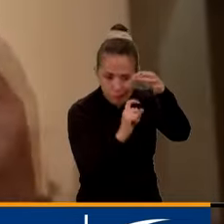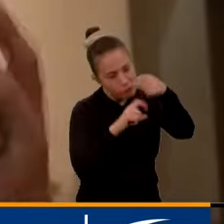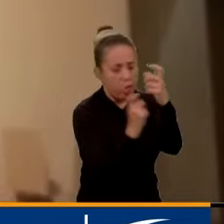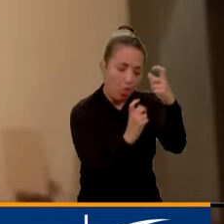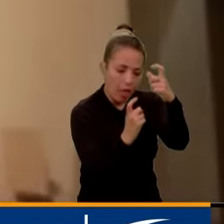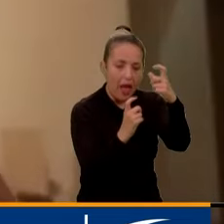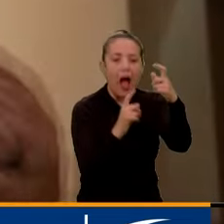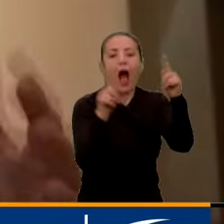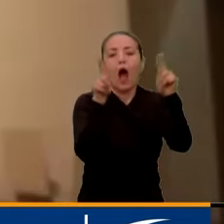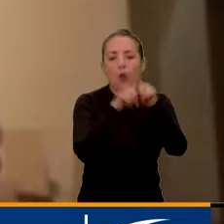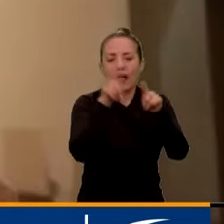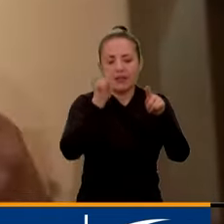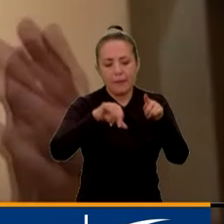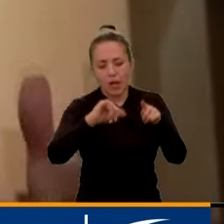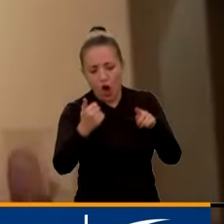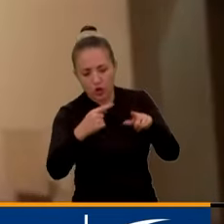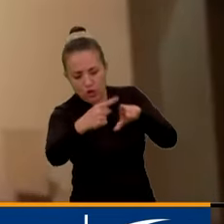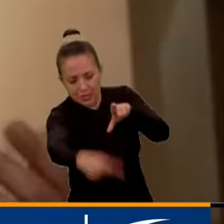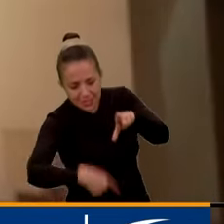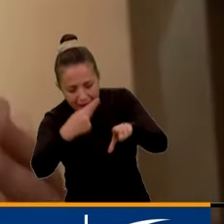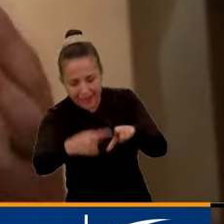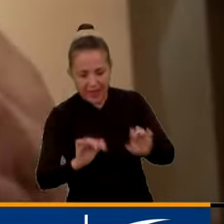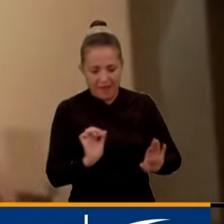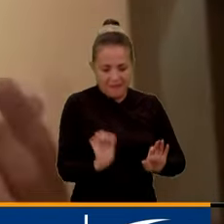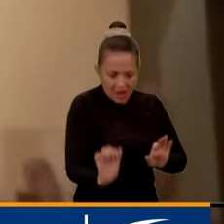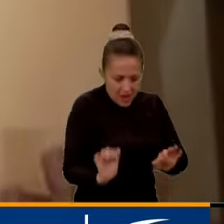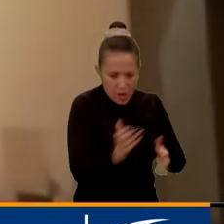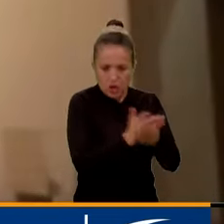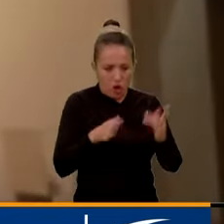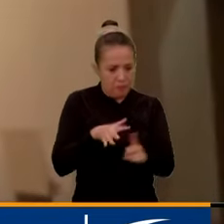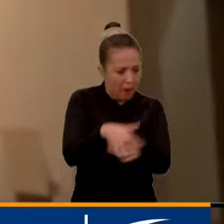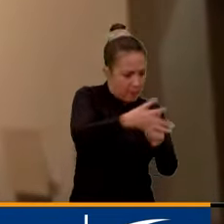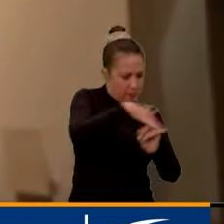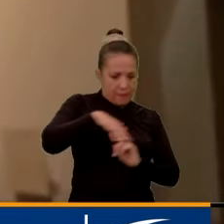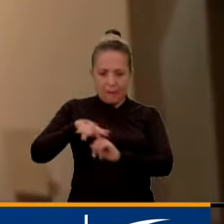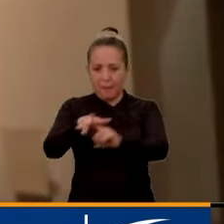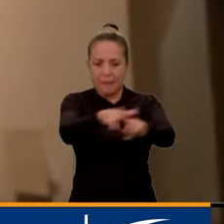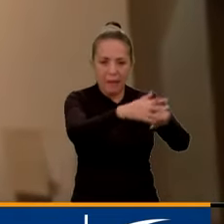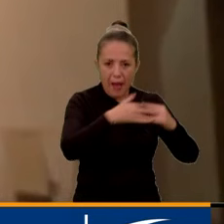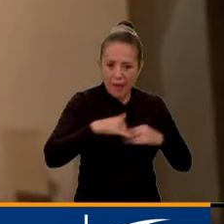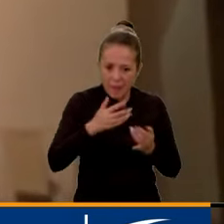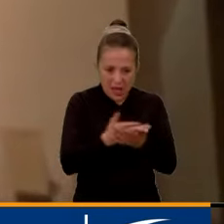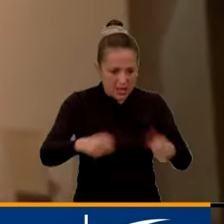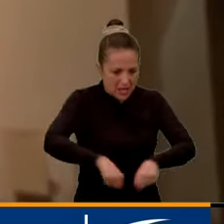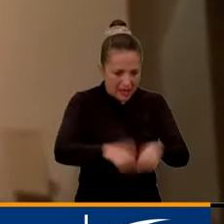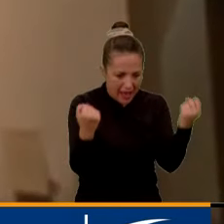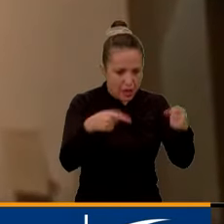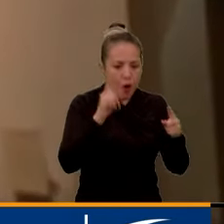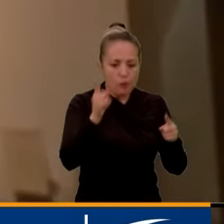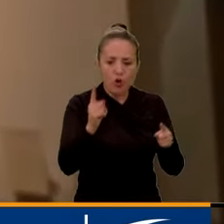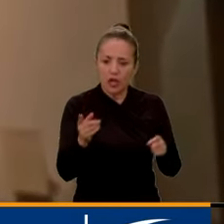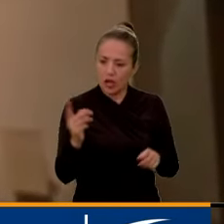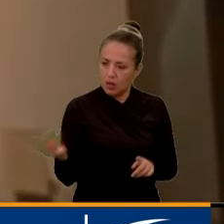hecho para eso es perfectamente normal-. En el que se daña y cuando se daña se empieza a